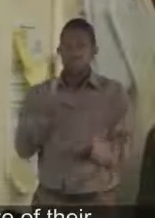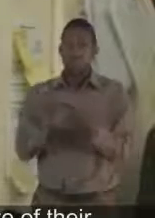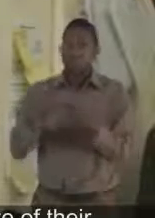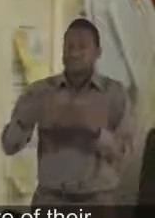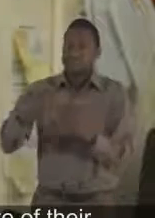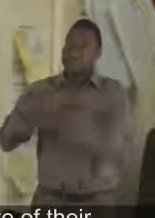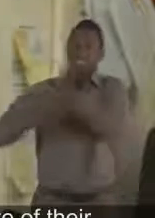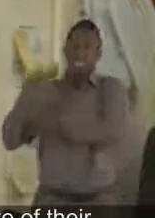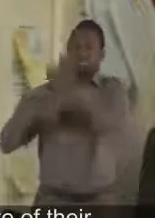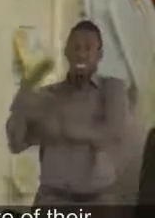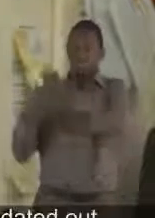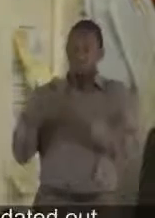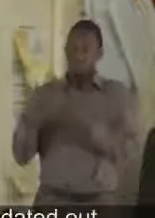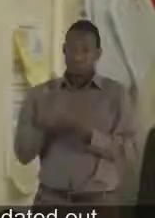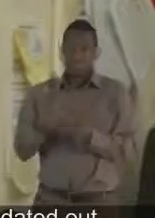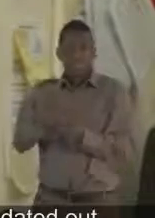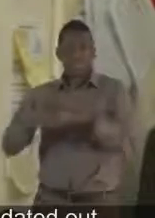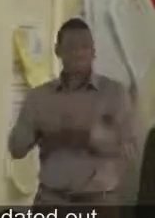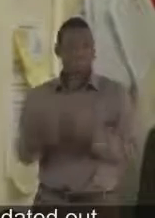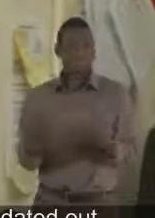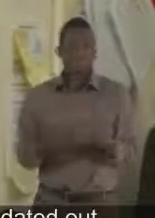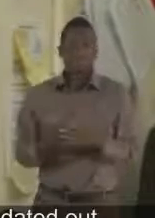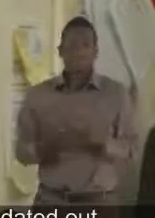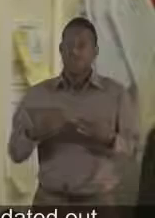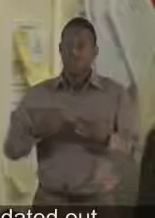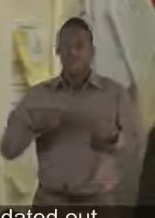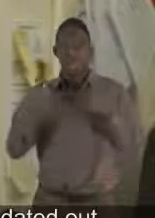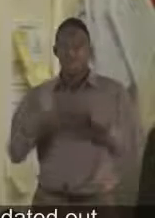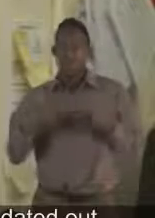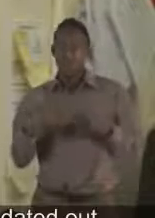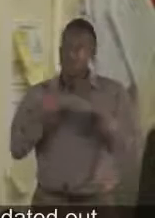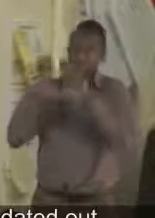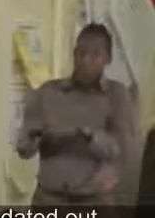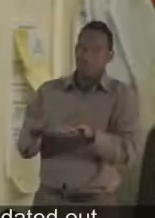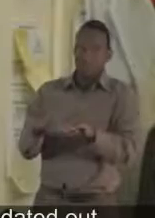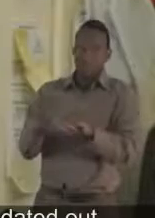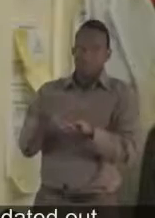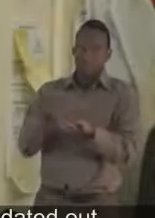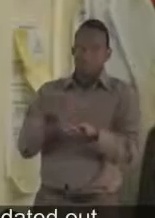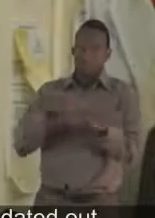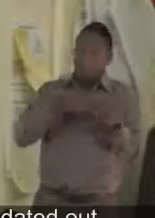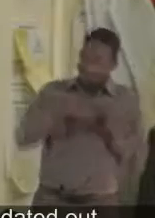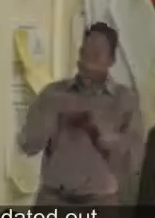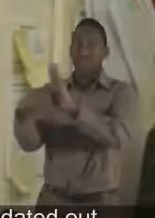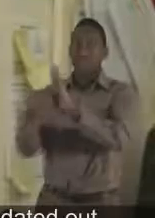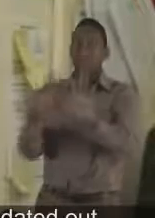ويتم دعمهم ومساندتهم هذا هو المهم لا أن يتم دعمهم ومساندتهم بداعي الشفقة